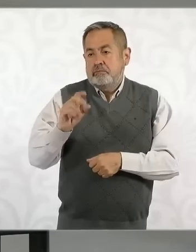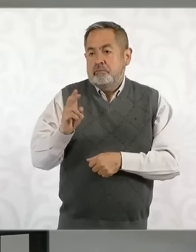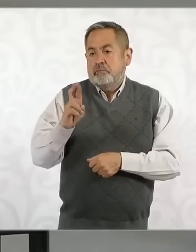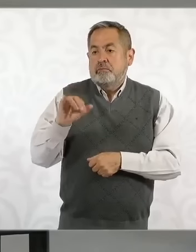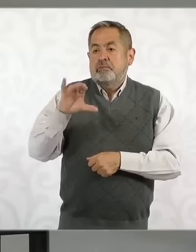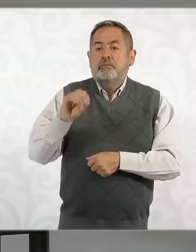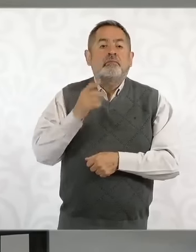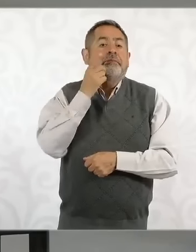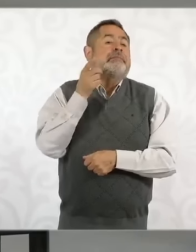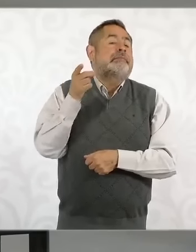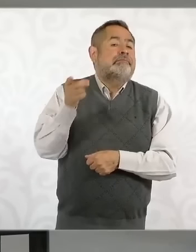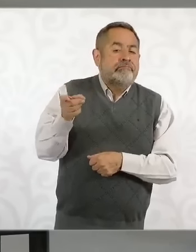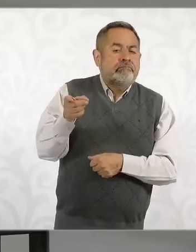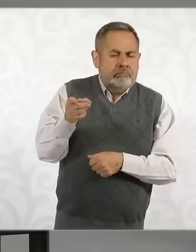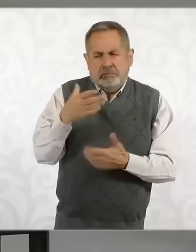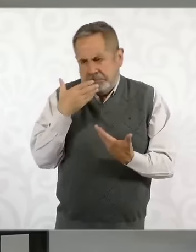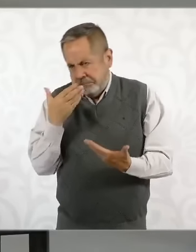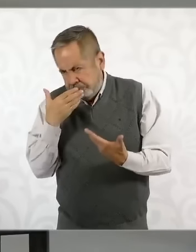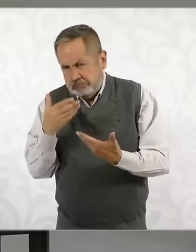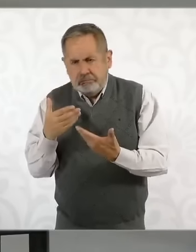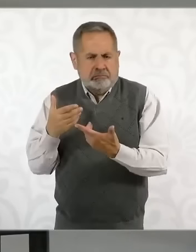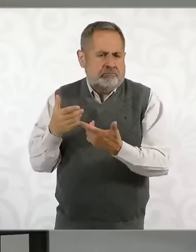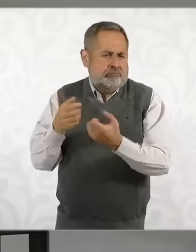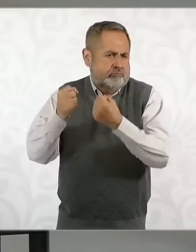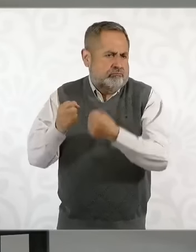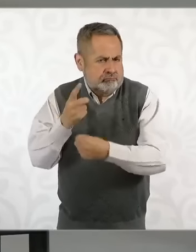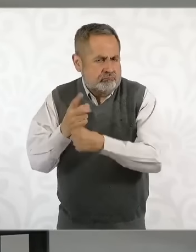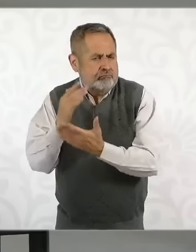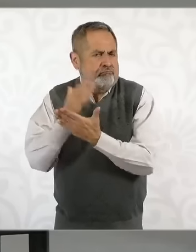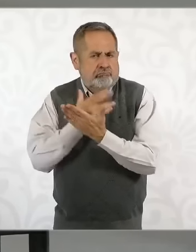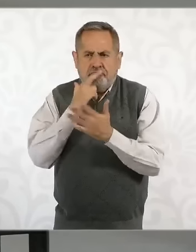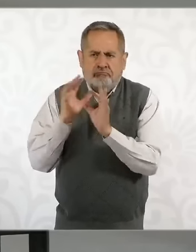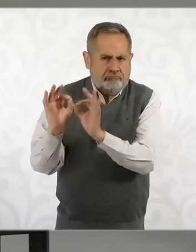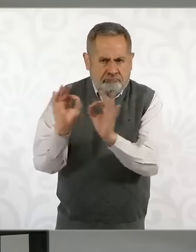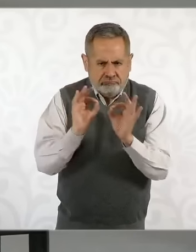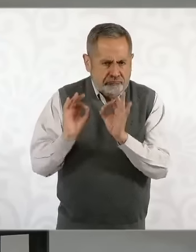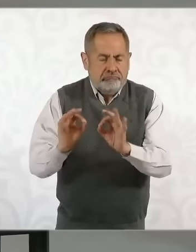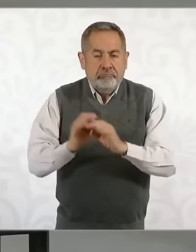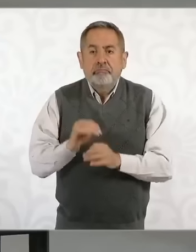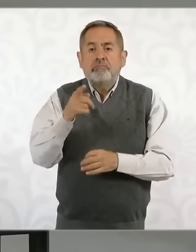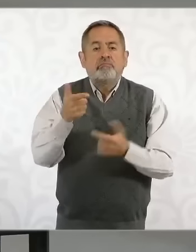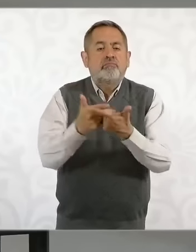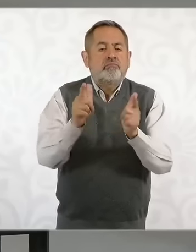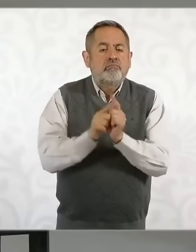pero también existe también en Querétaro se habla de un cártel de palmillas. ¿Conoce al respecto y